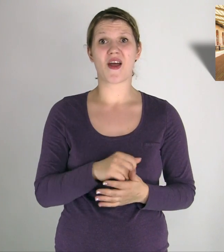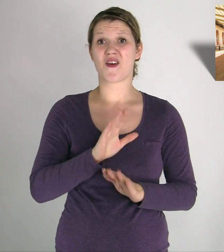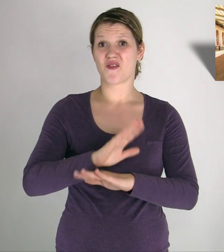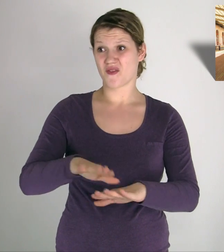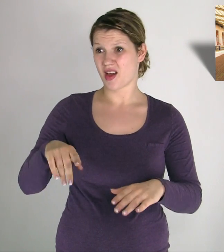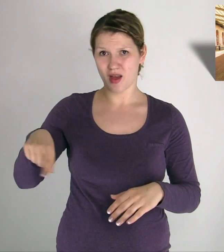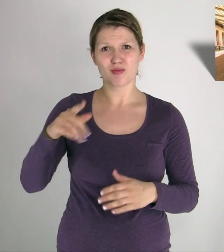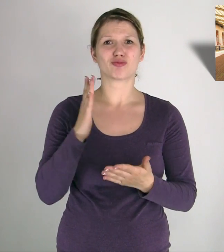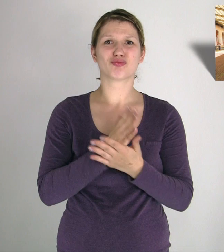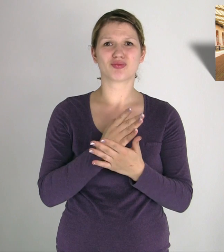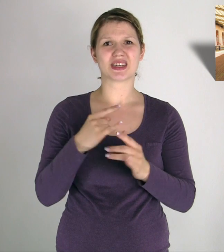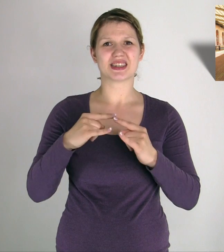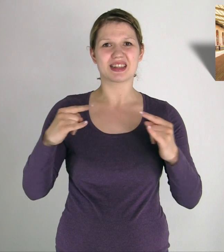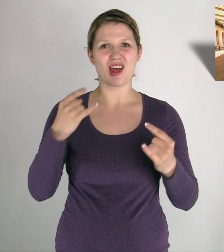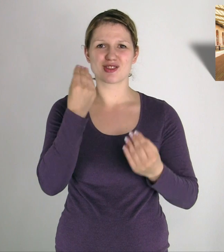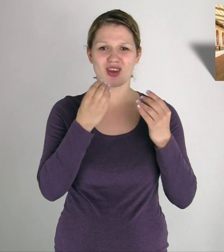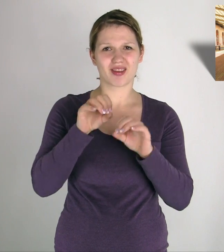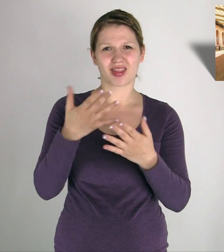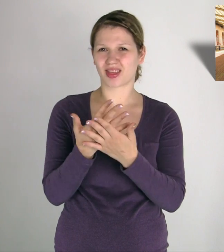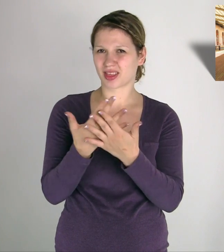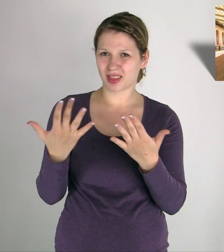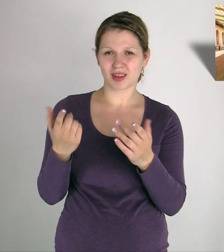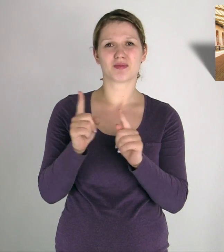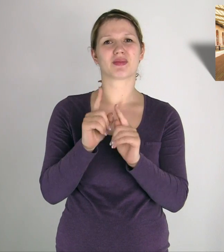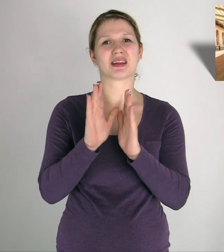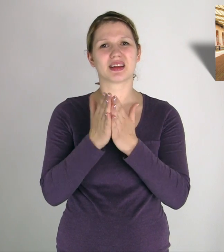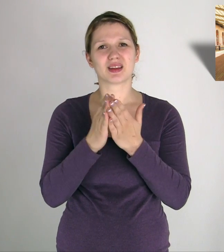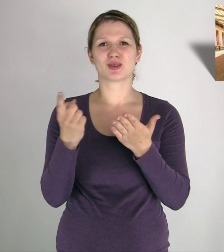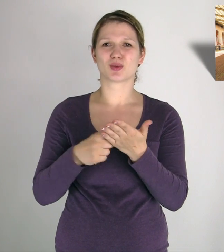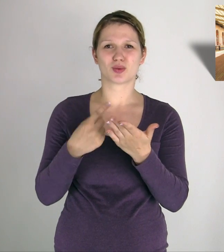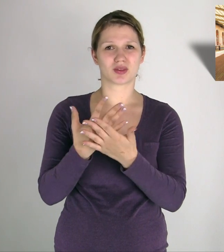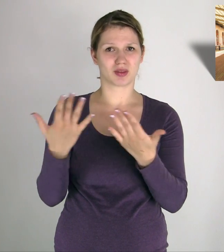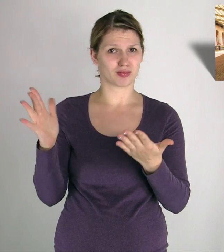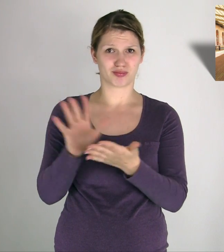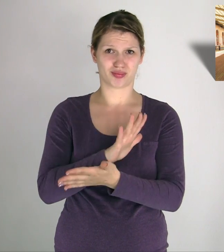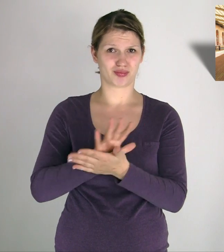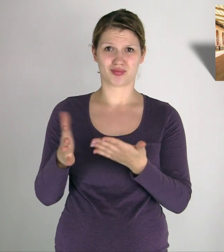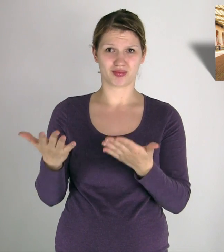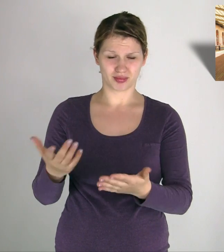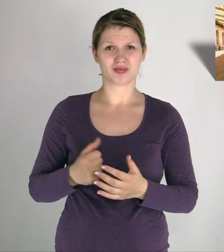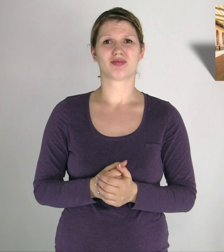Vaikams yra žaidimų staliukai, taip pat įvairūs žaisliukai, knygutės, žurnalai - ir tai yra nemokamai.